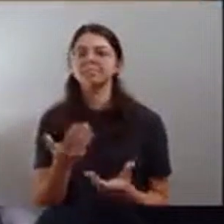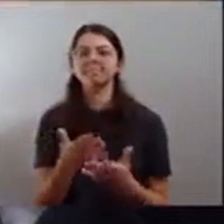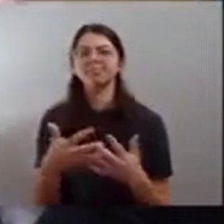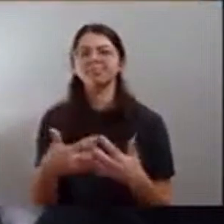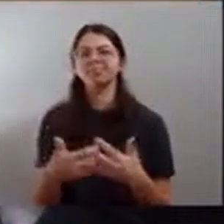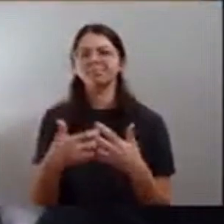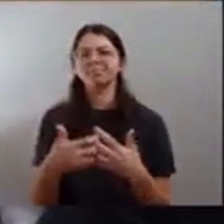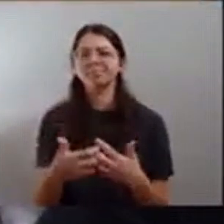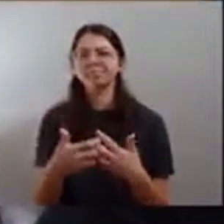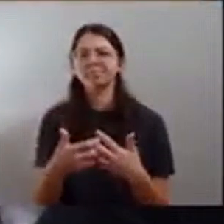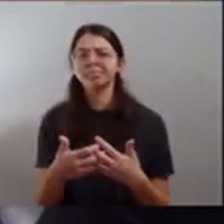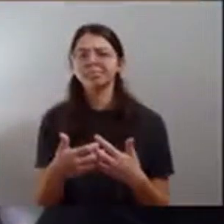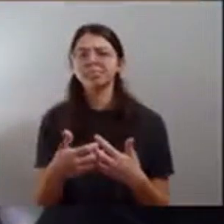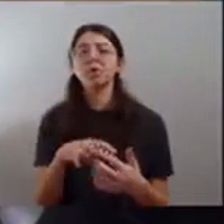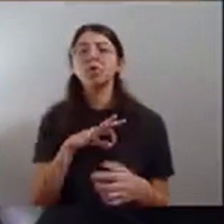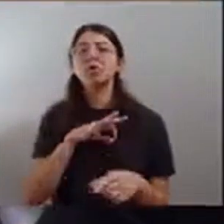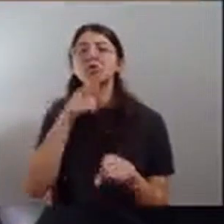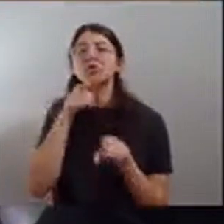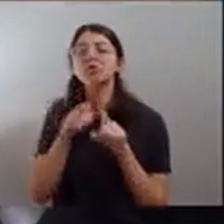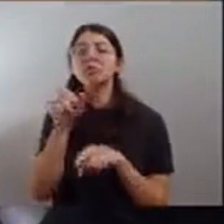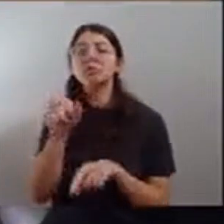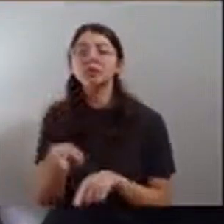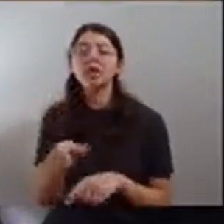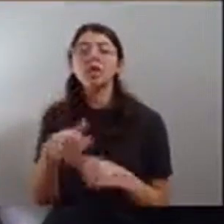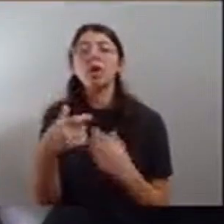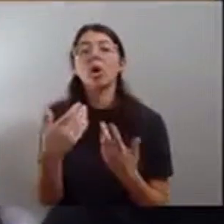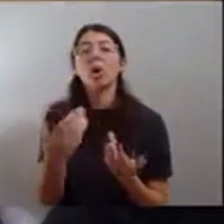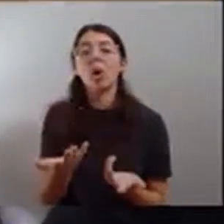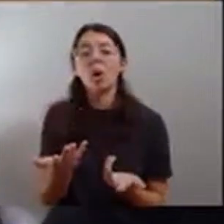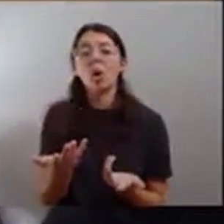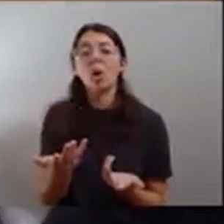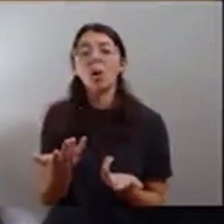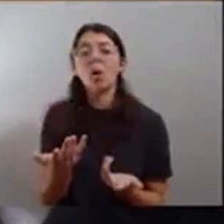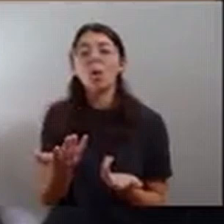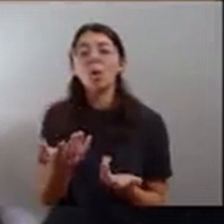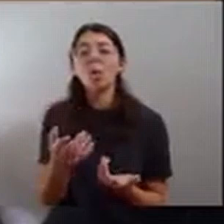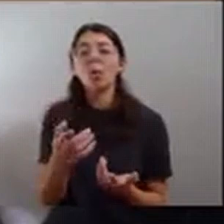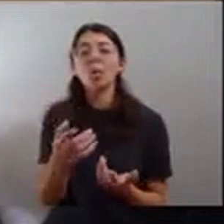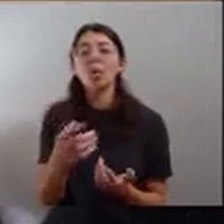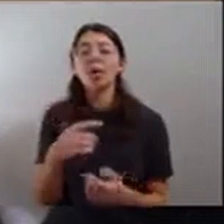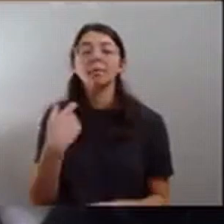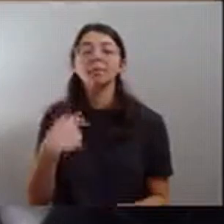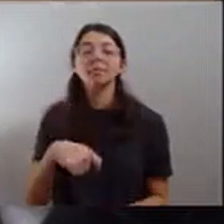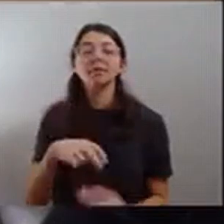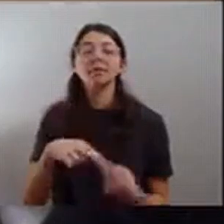deputado Ednilson ou se com adjunto do